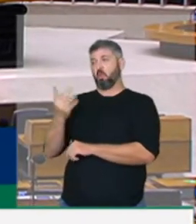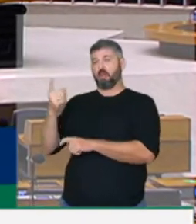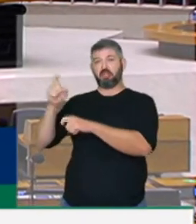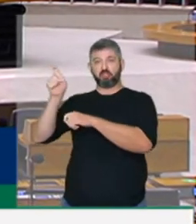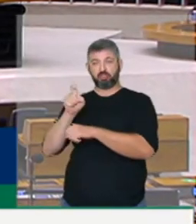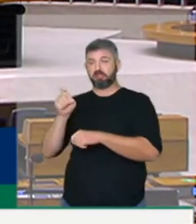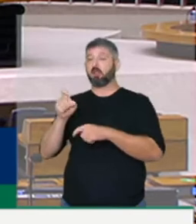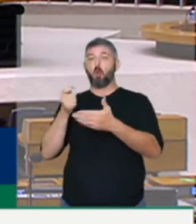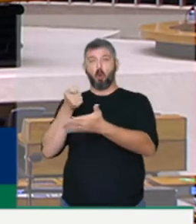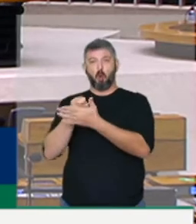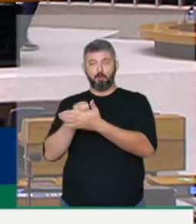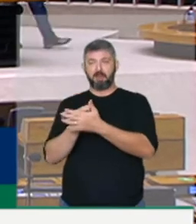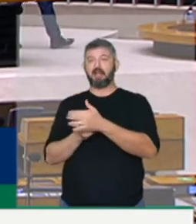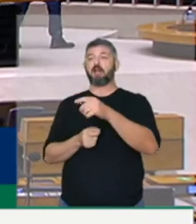VOTADO PELOS SENADORES. TAMBÉM FOI APROVADO PROJETO